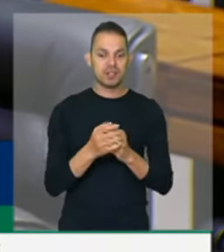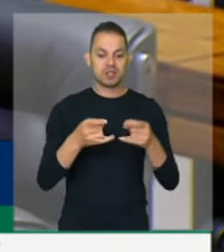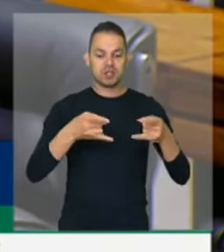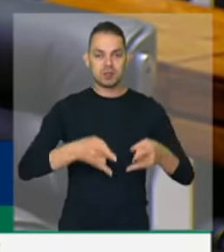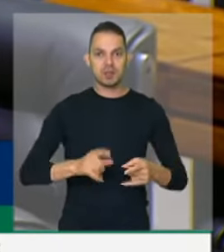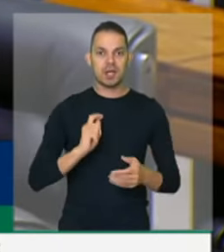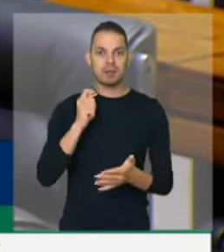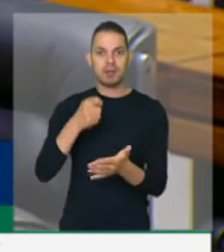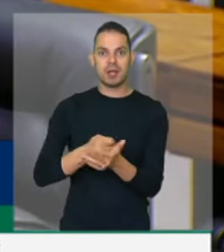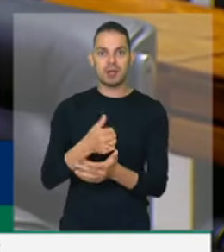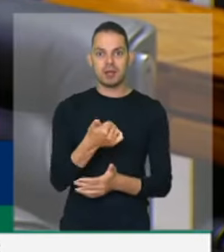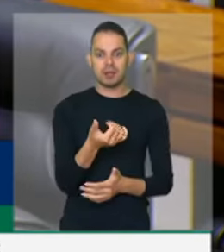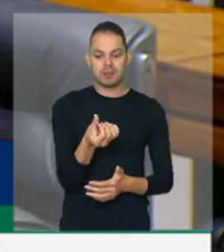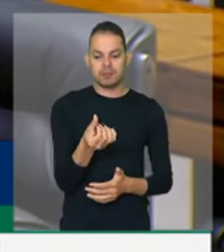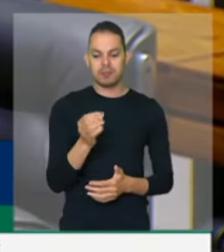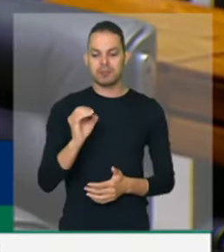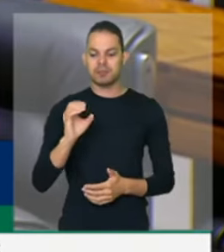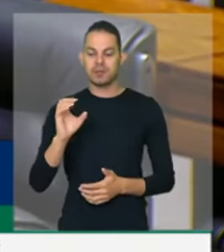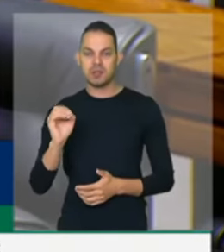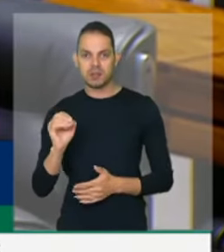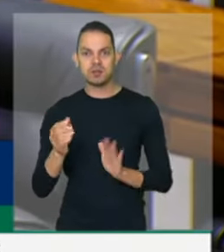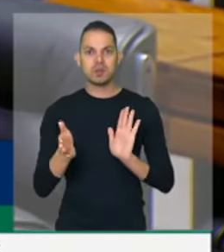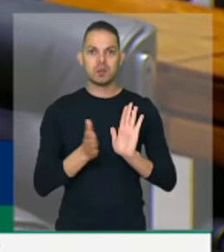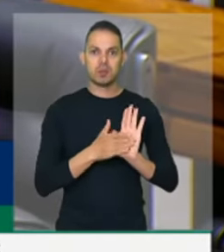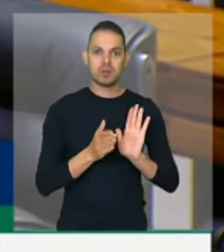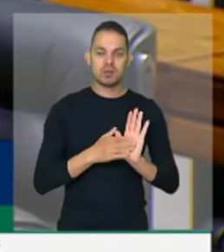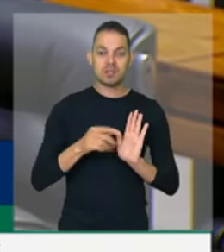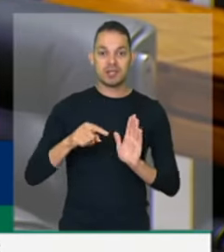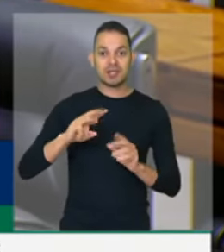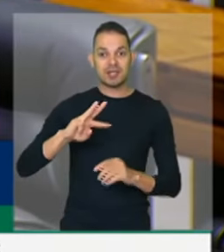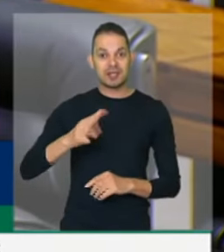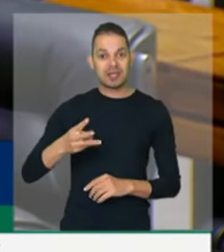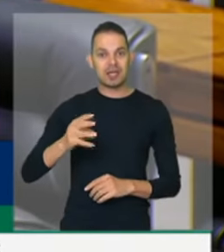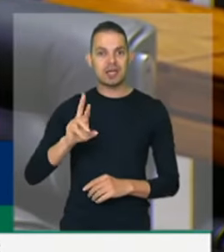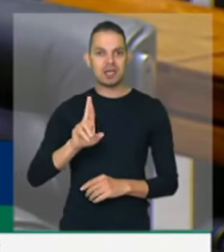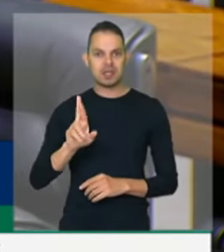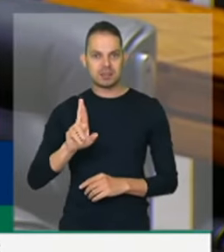PROPOSTO AQUI DE 3 MIL REAIS É A POSSIBILIDADE AINDA DA GENTE ADQUIRIR MAIS LEITOS PARA SALVARMOS MAIS VIDAS NO